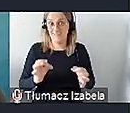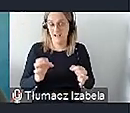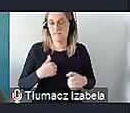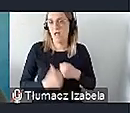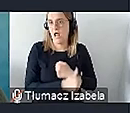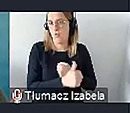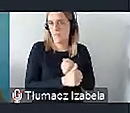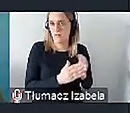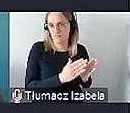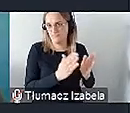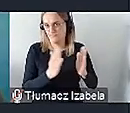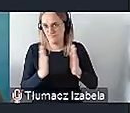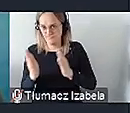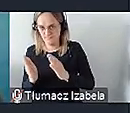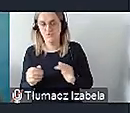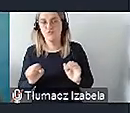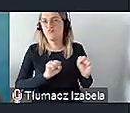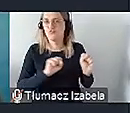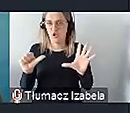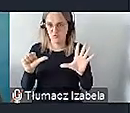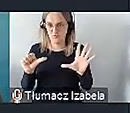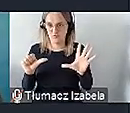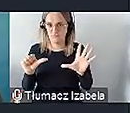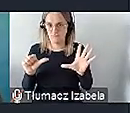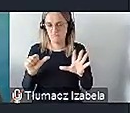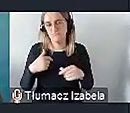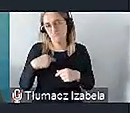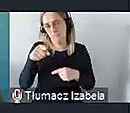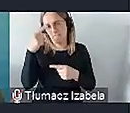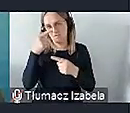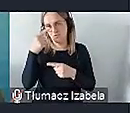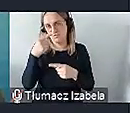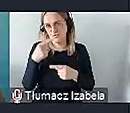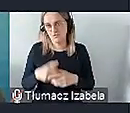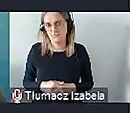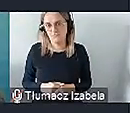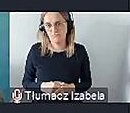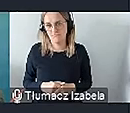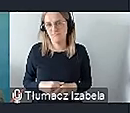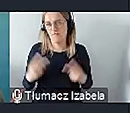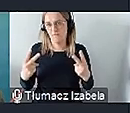Chciałem powiedzieć o takich sześciu, które wydają mi się najistotniejsze.